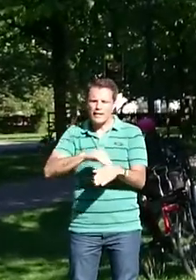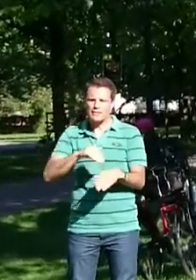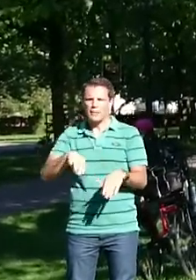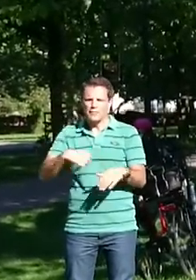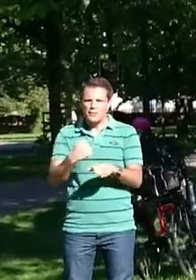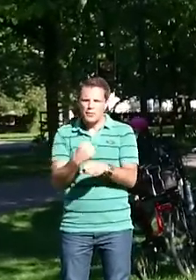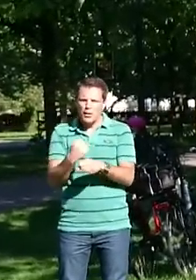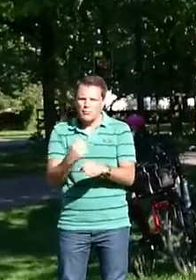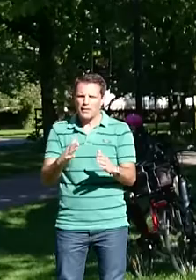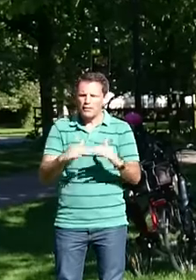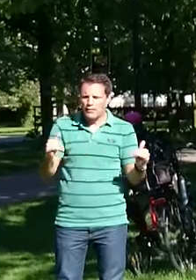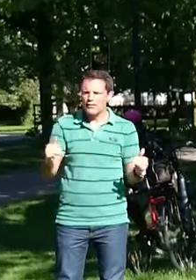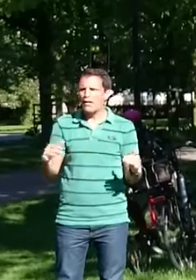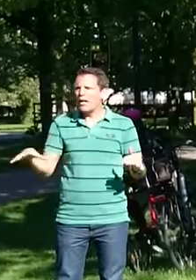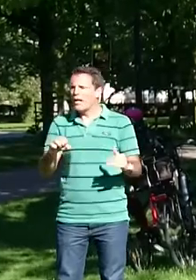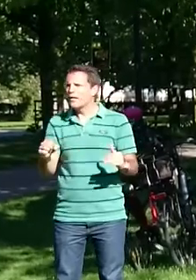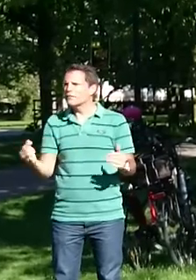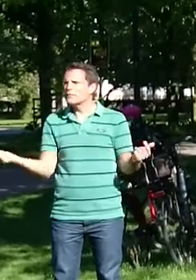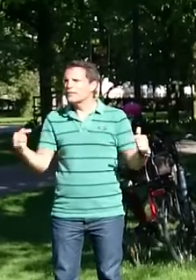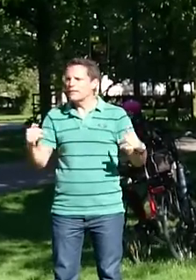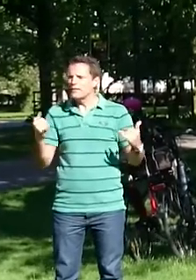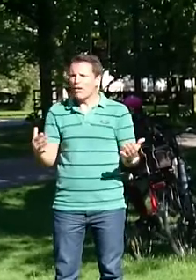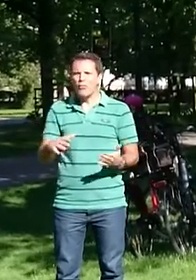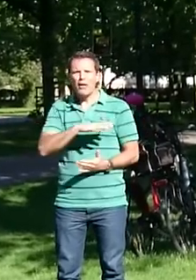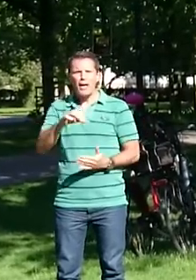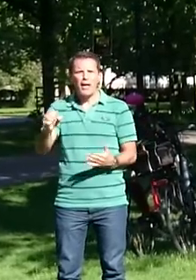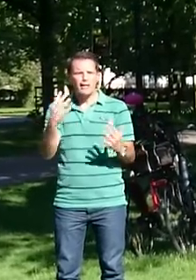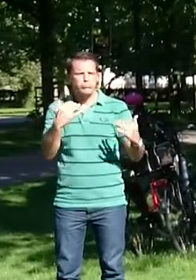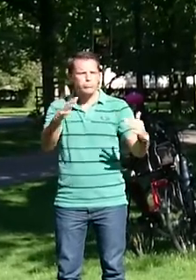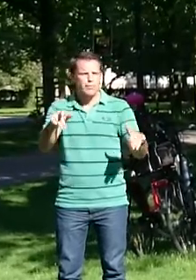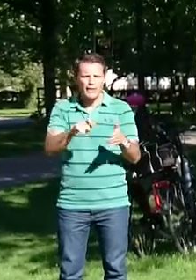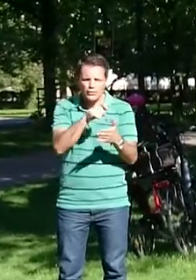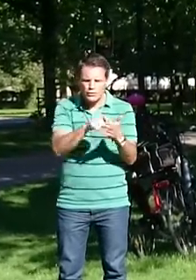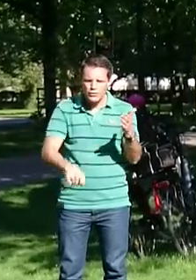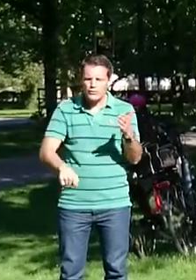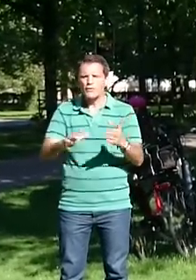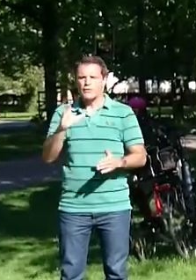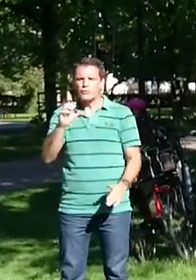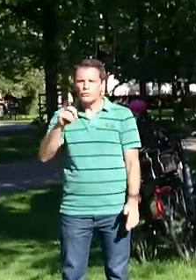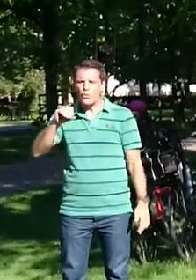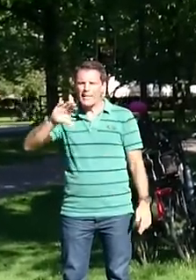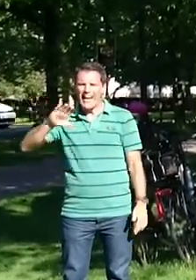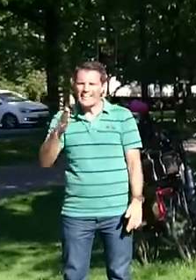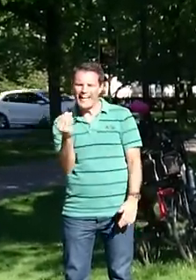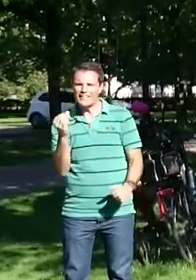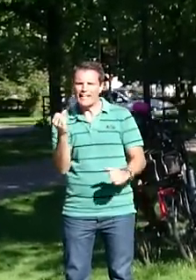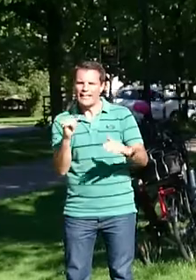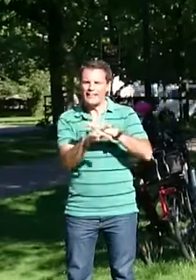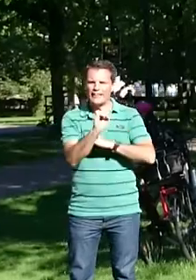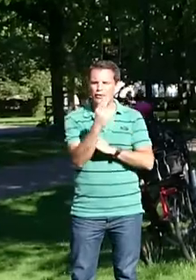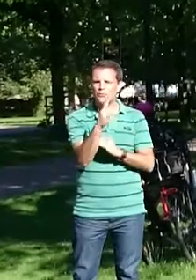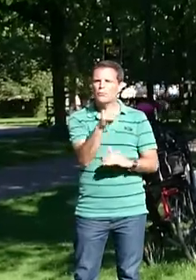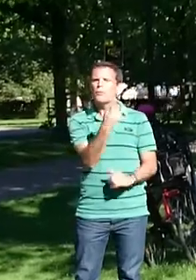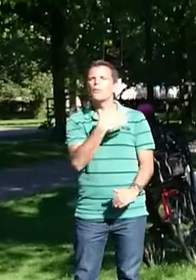Alla er som har kommit hit idag, alla er som har kryssat Soraya Post. För nu är vi inne.